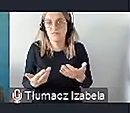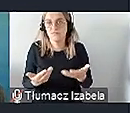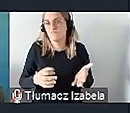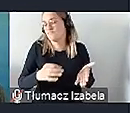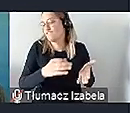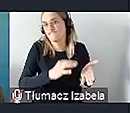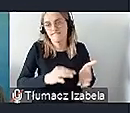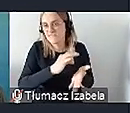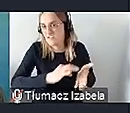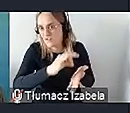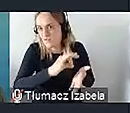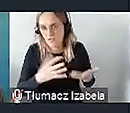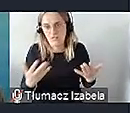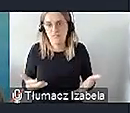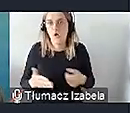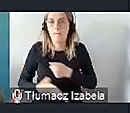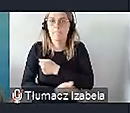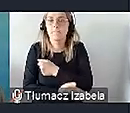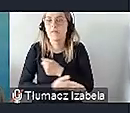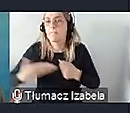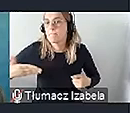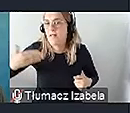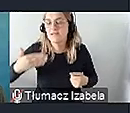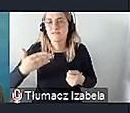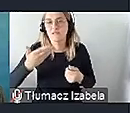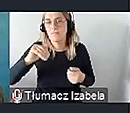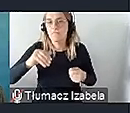albo za pomocą prezentacji multimedialnej cyfrowej,